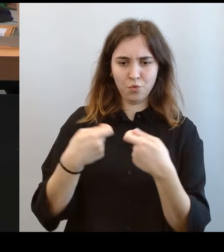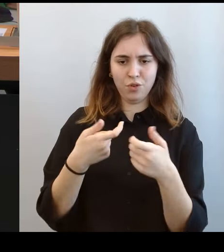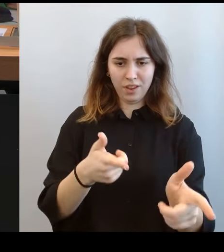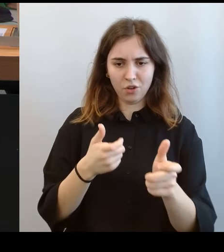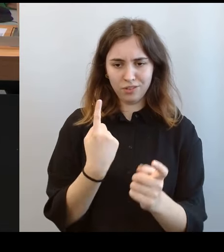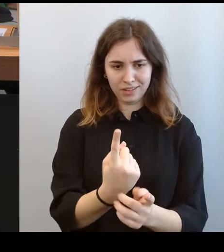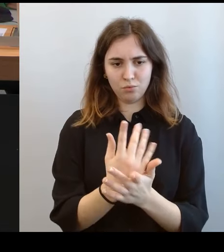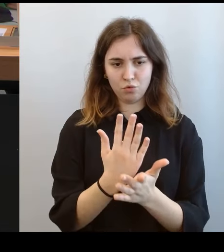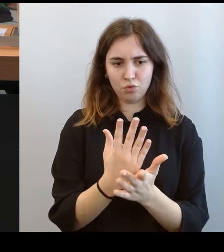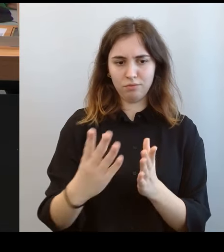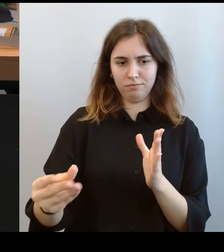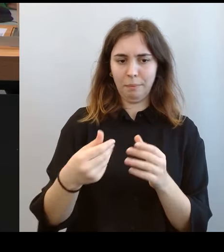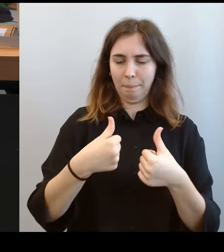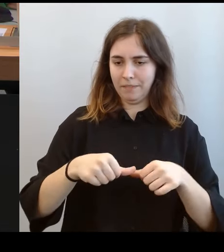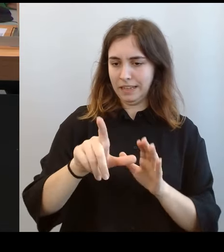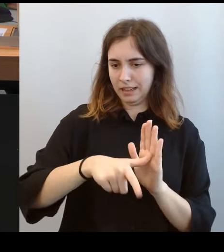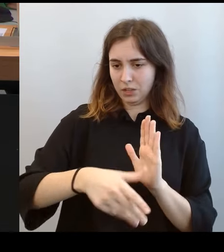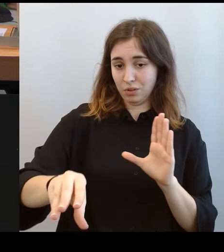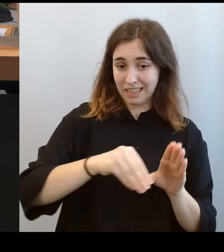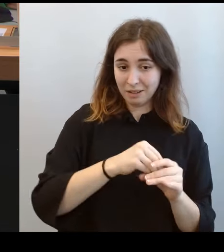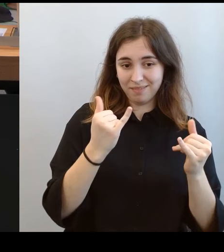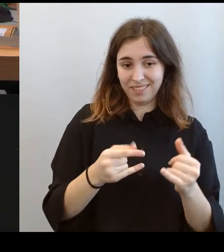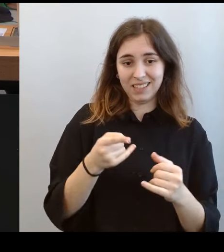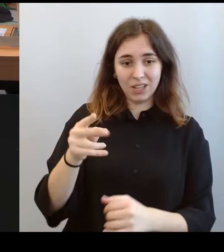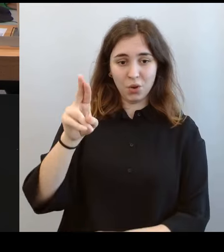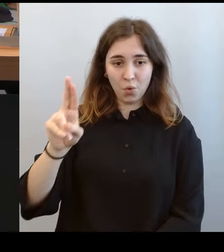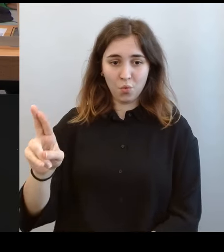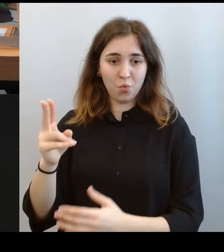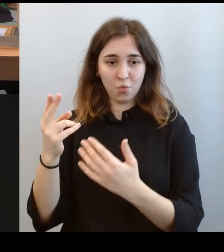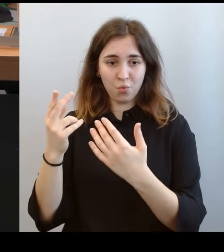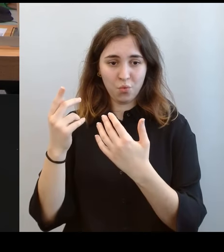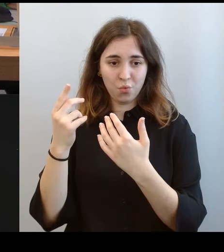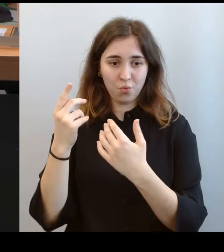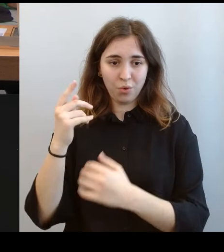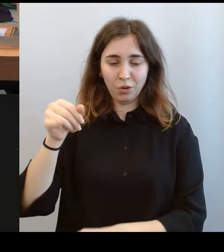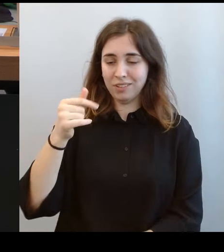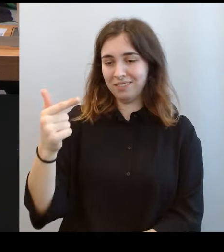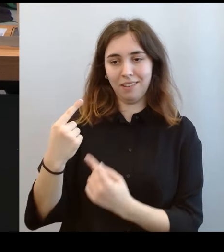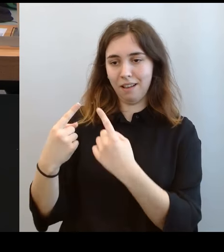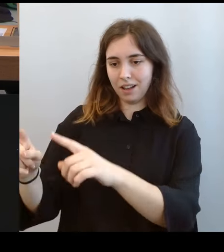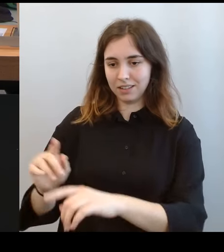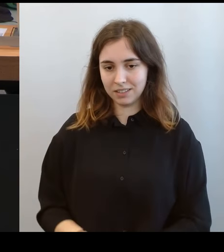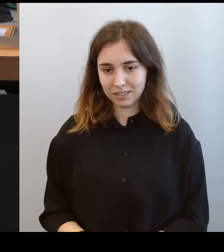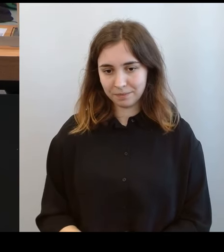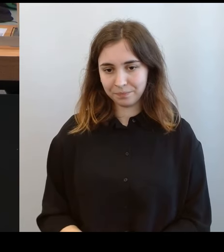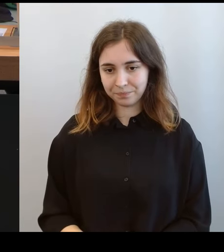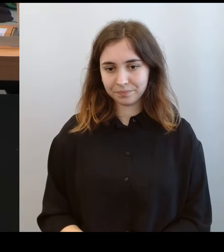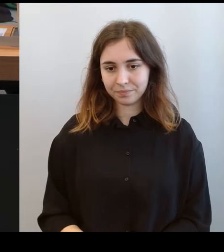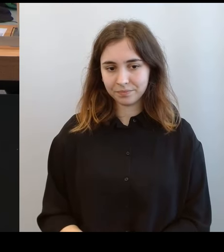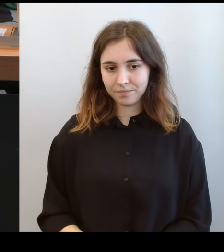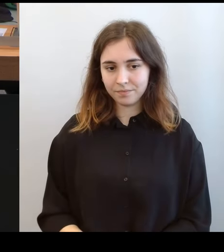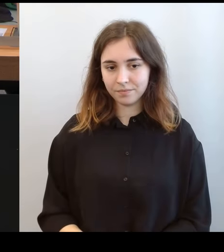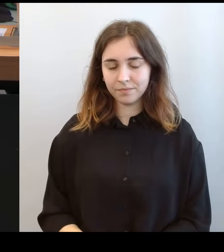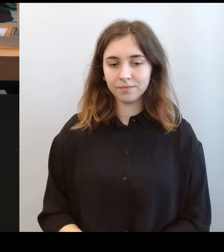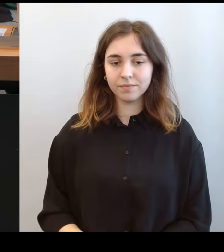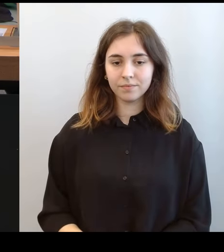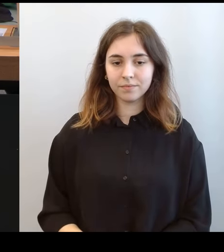Aber es sind ja nicht nur die Kinder und Jugendmediziner, die die Durchführung dieser Vorsorgeuntersuchung empfehlen, sondern auch die freiwillige Übernahme der